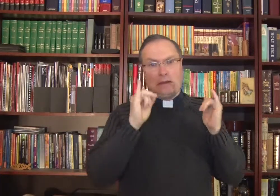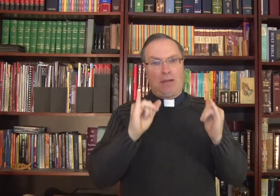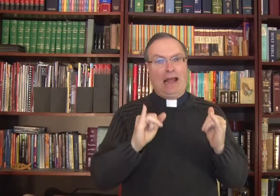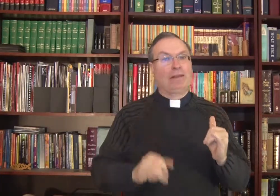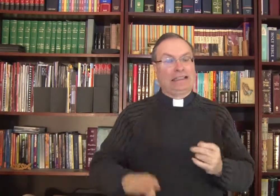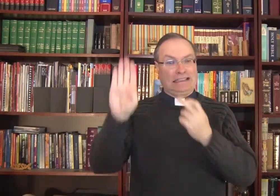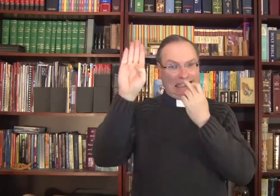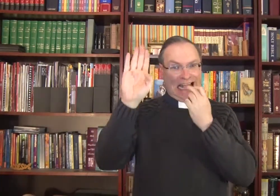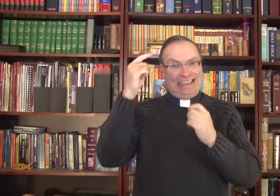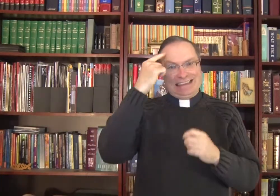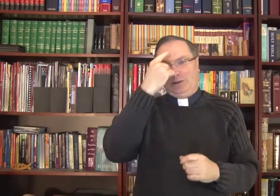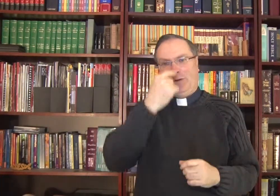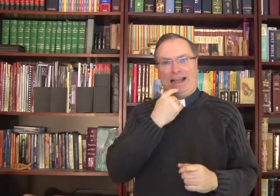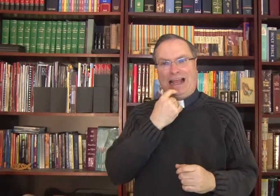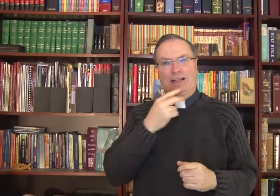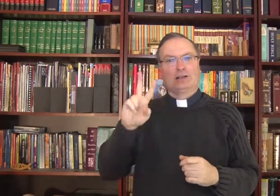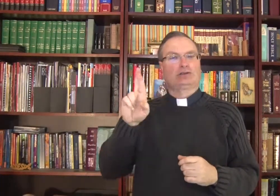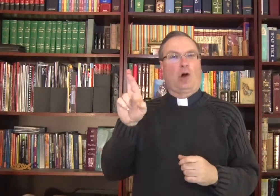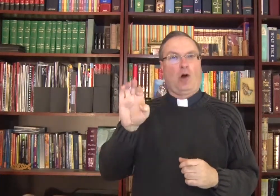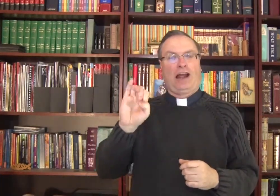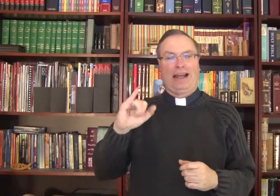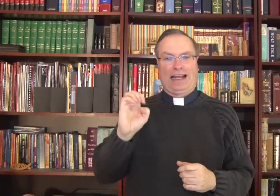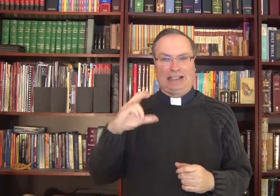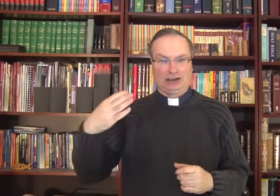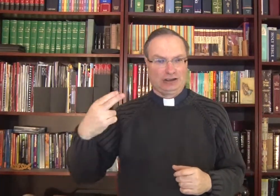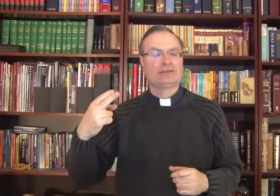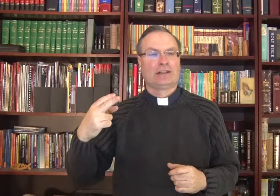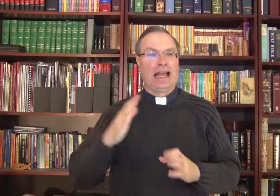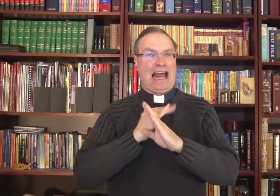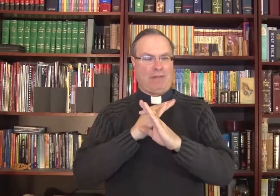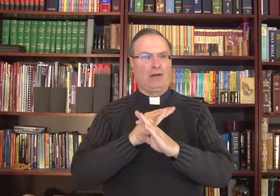et même Hitler qui croyait que son Reich allemand